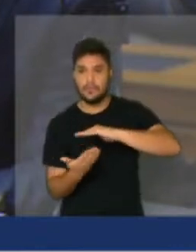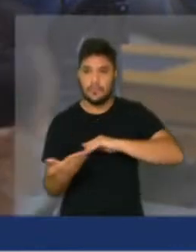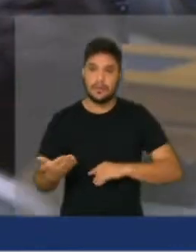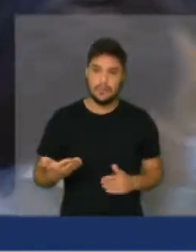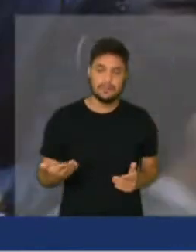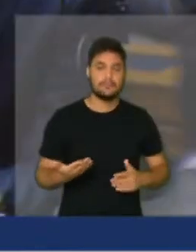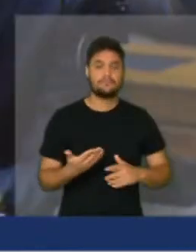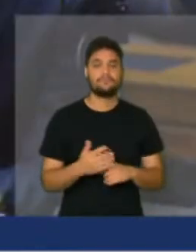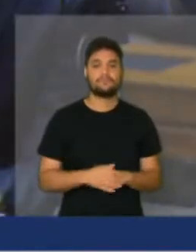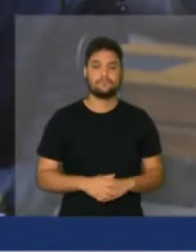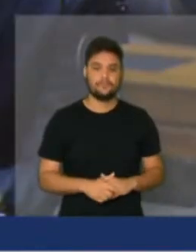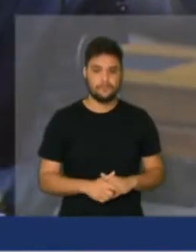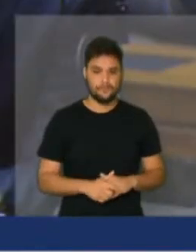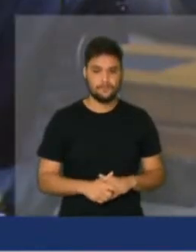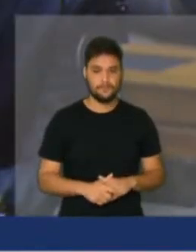NO PAÍS. -- [PRESIDENTE]: